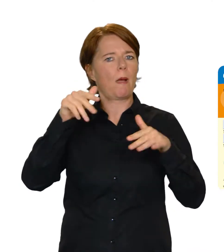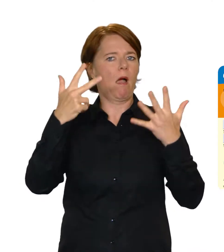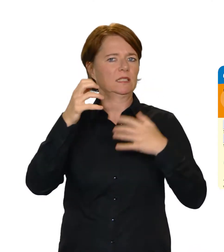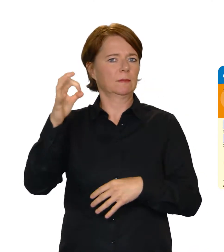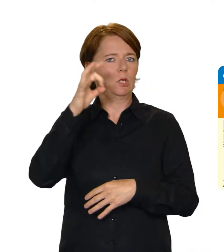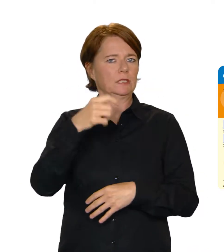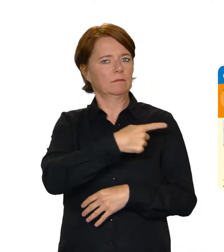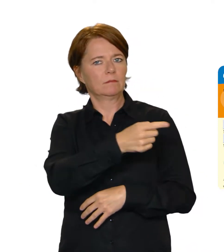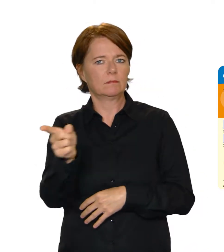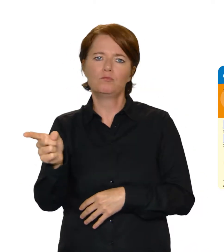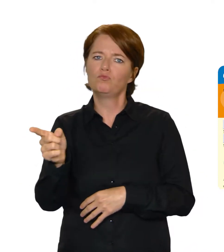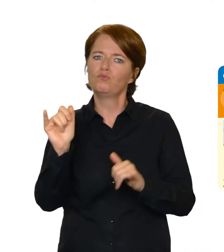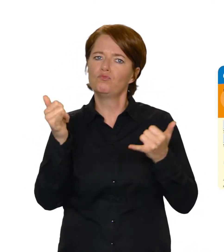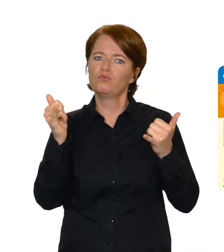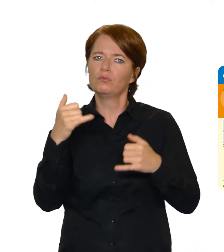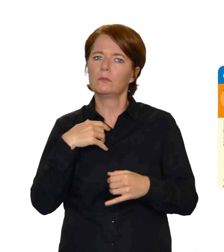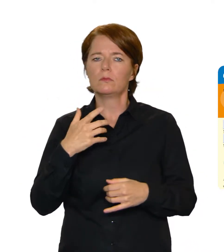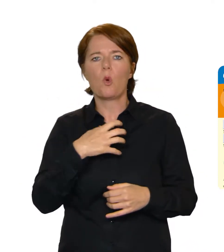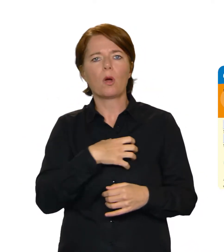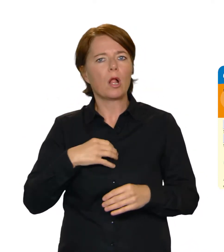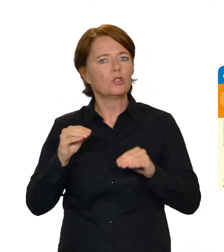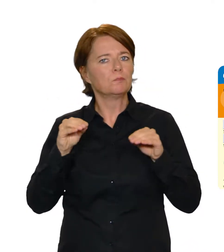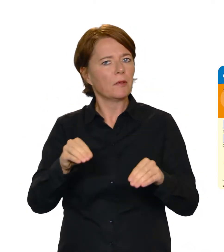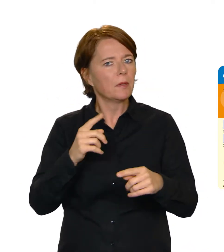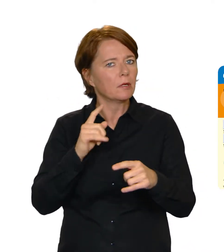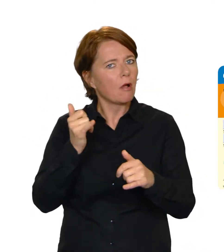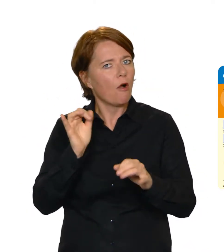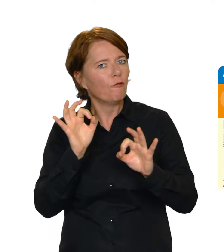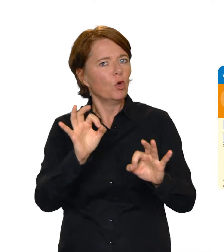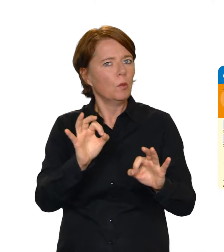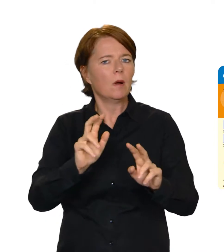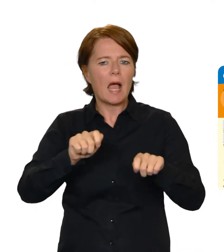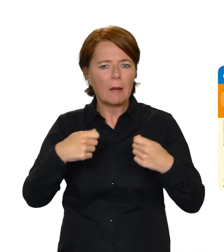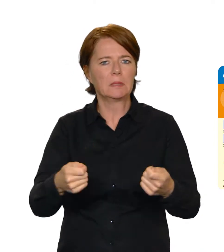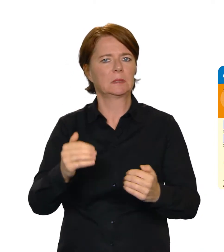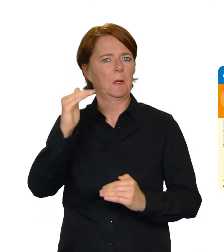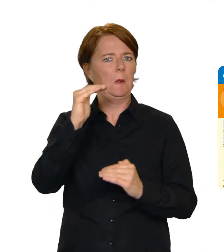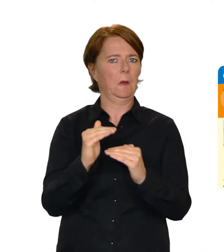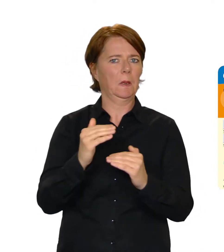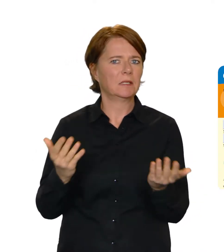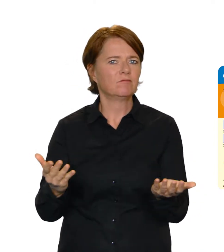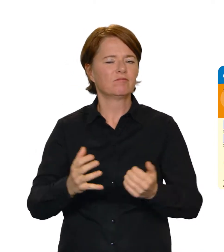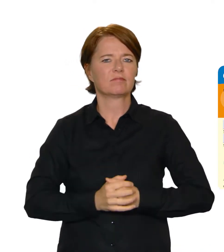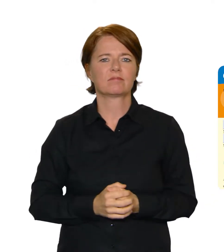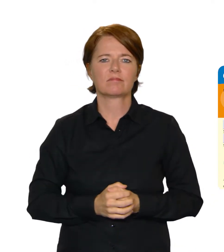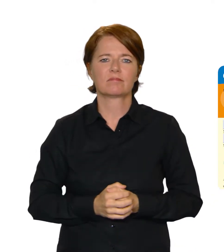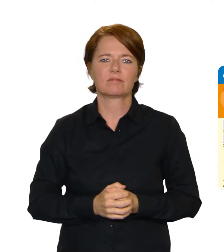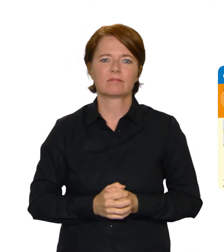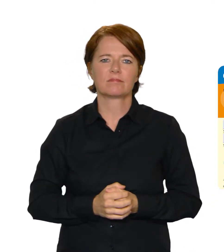obwohl 80% der Organspende eigentlich positiv gegenüber stehen.